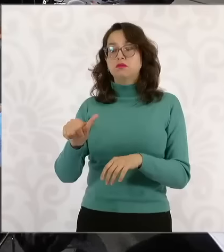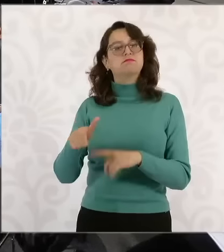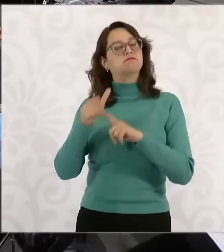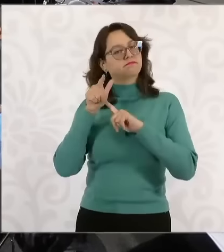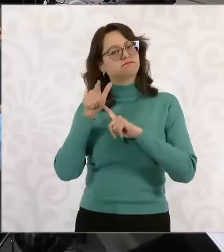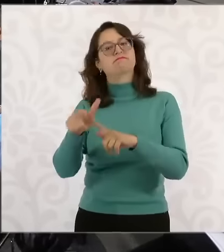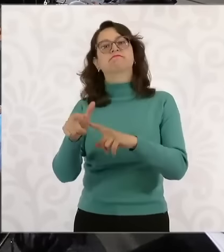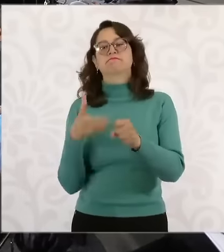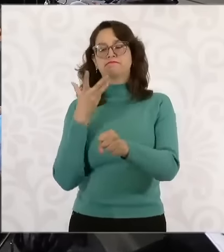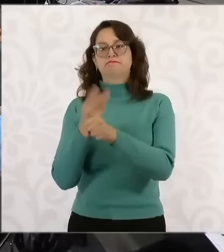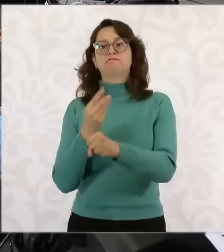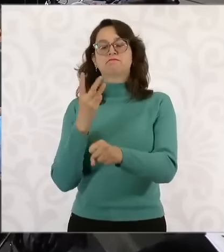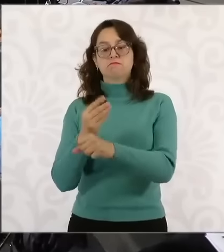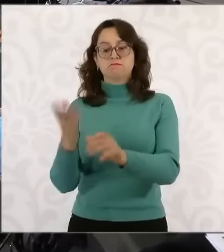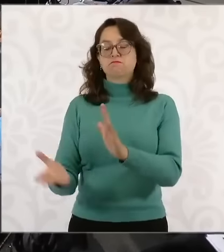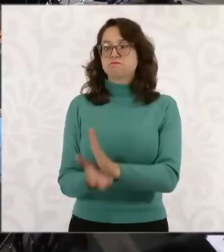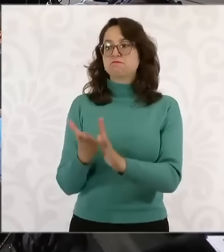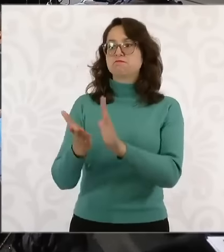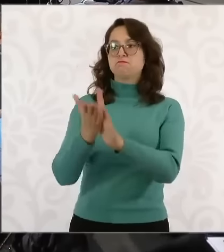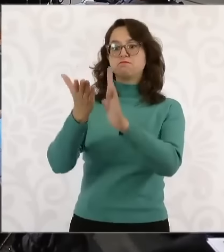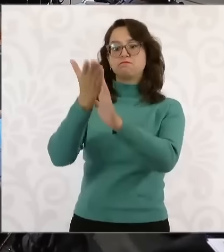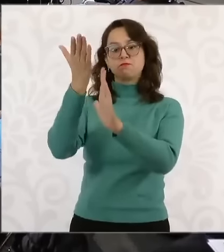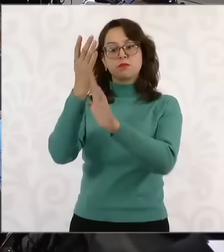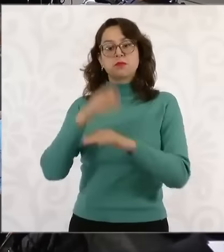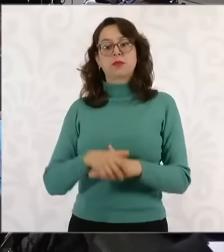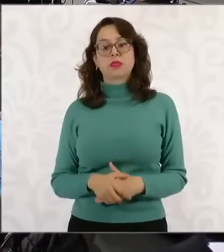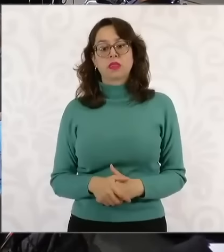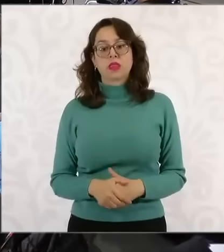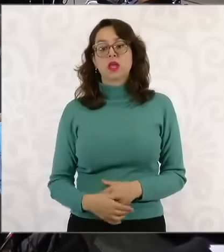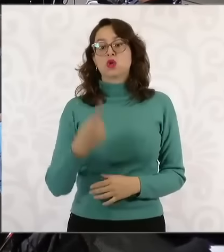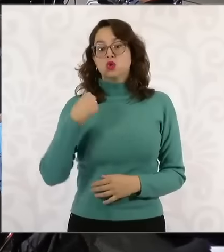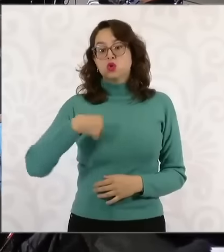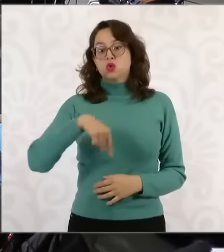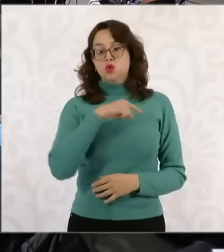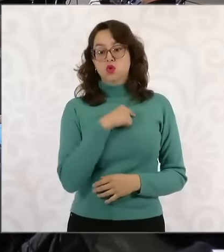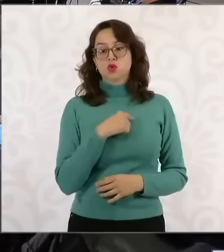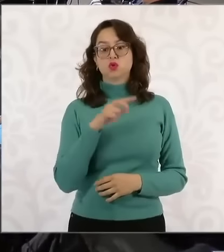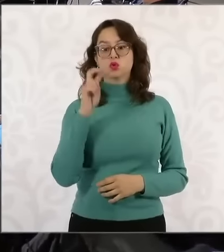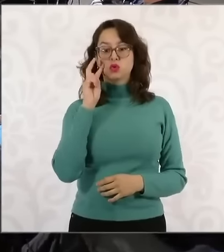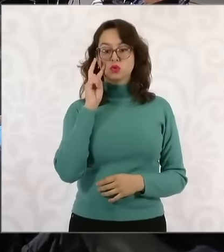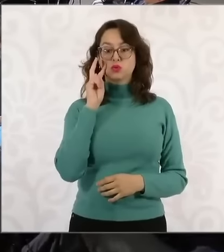Hemos seguido el informe de lo que ha mostrado con base en lo que también ha usted visto primeramente